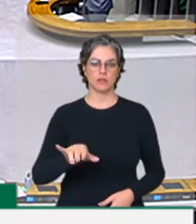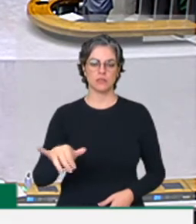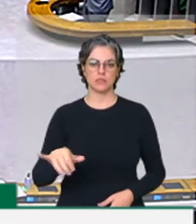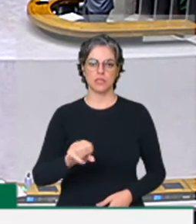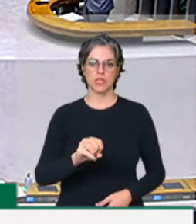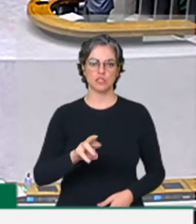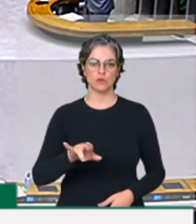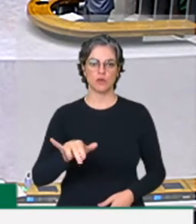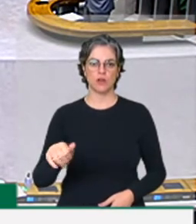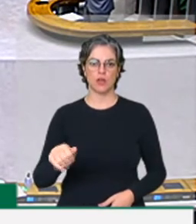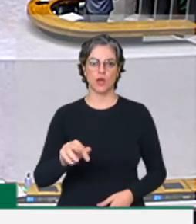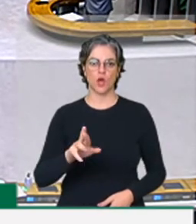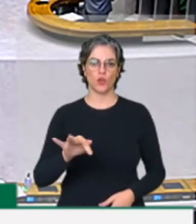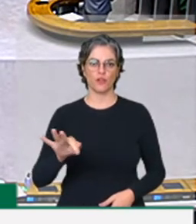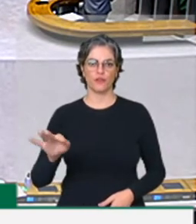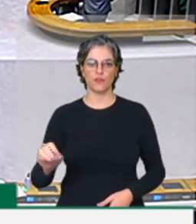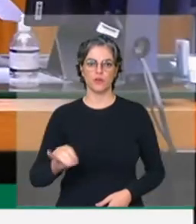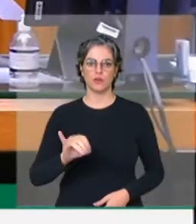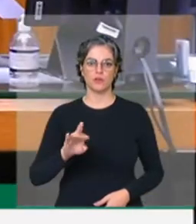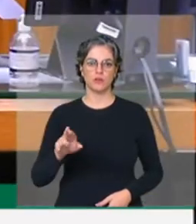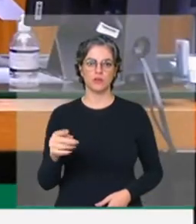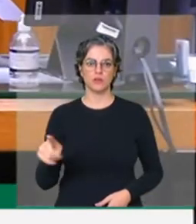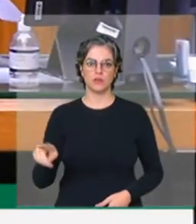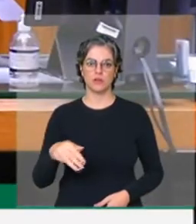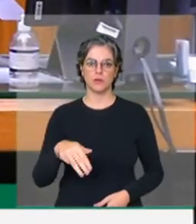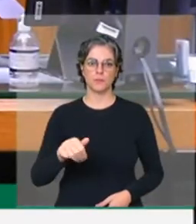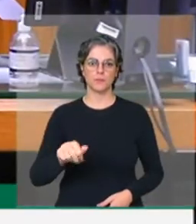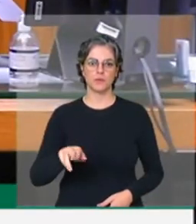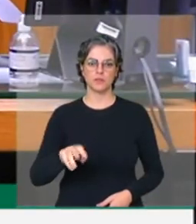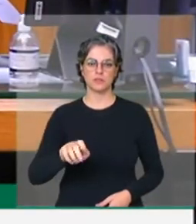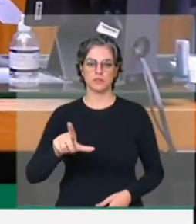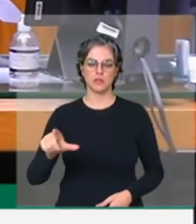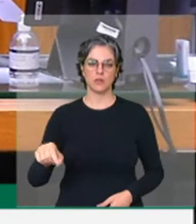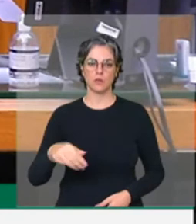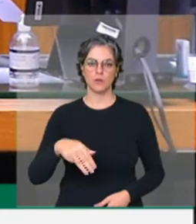MADUREIRA. FERNANDO RODOLFO, HIRAN GONÇALVES, MARCELO MORAES, MÁRCIO LAB MARINHO, E